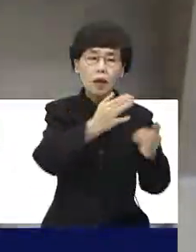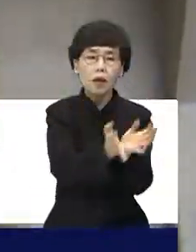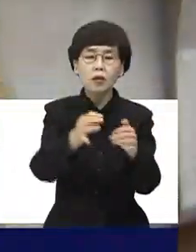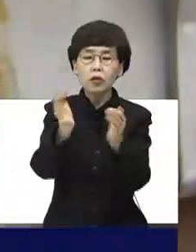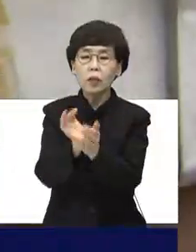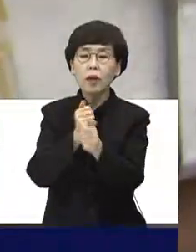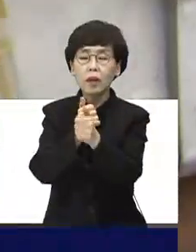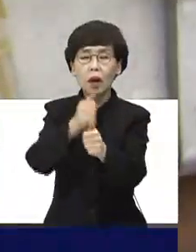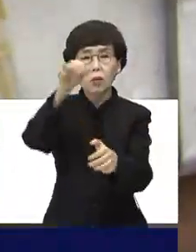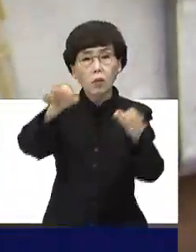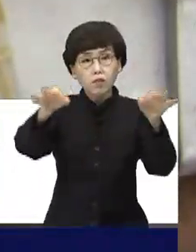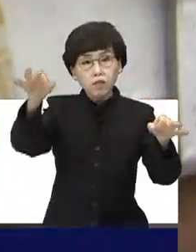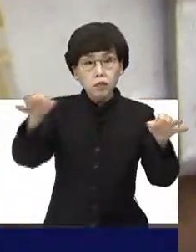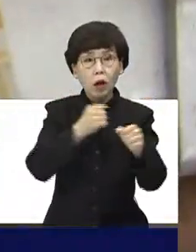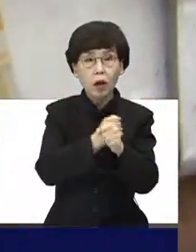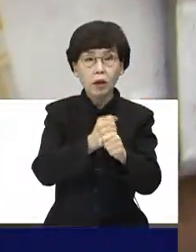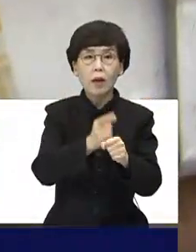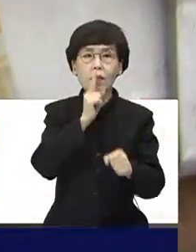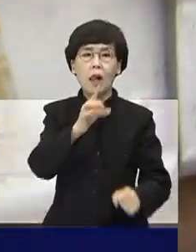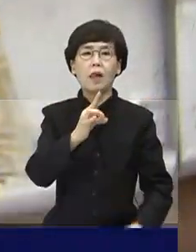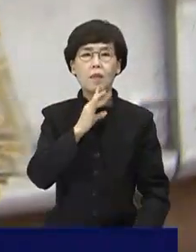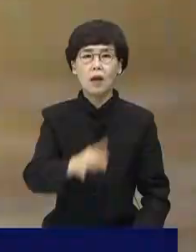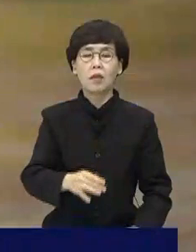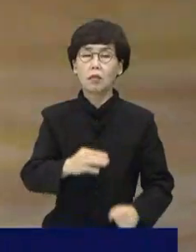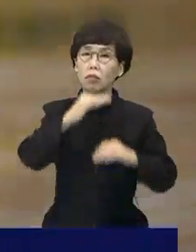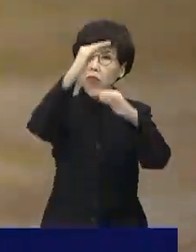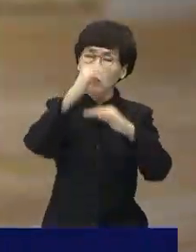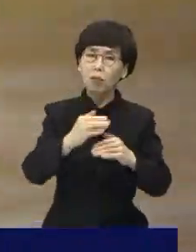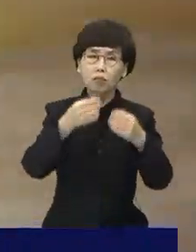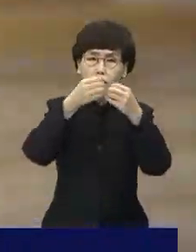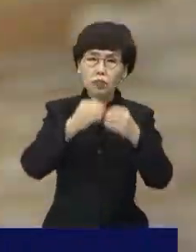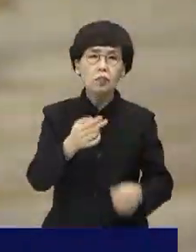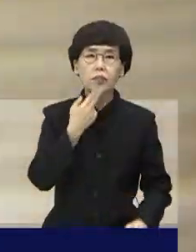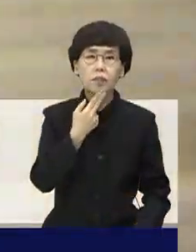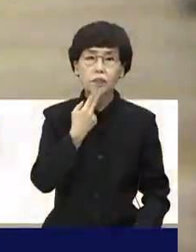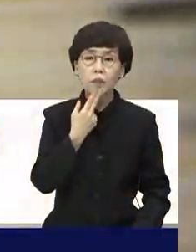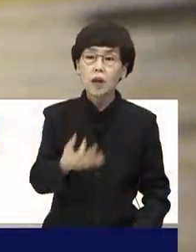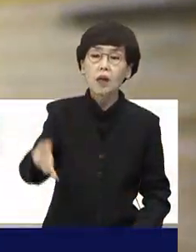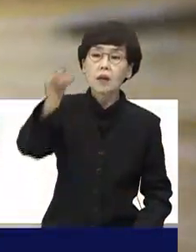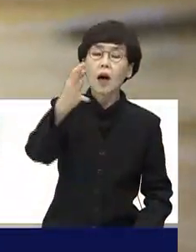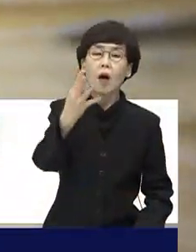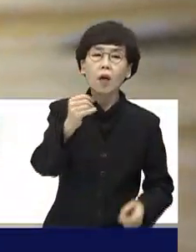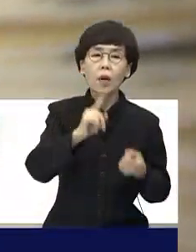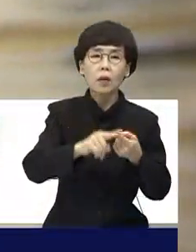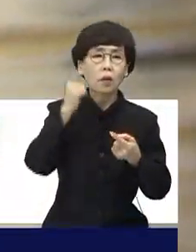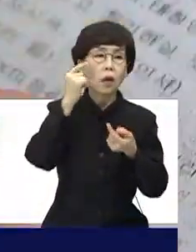외에는 구체적인 내용이 없습니다. 인상 수준에 대해서는 의견이 다양한 만큼